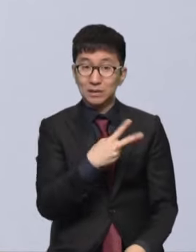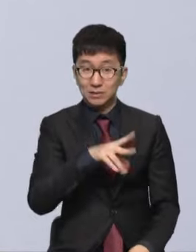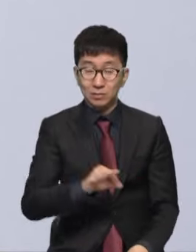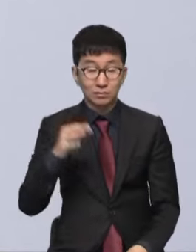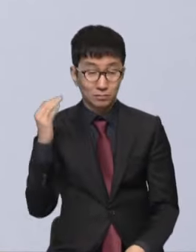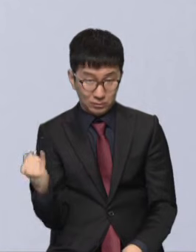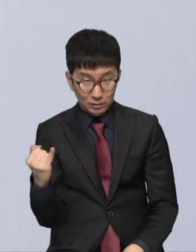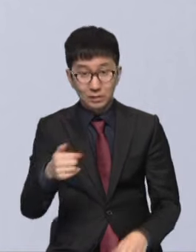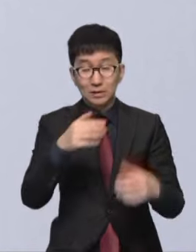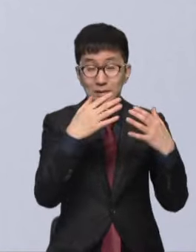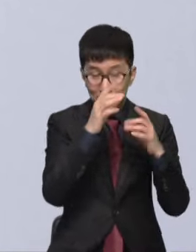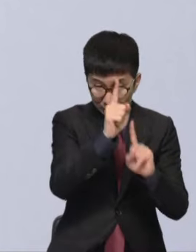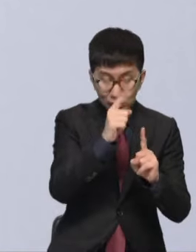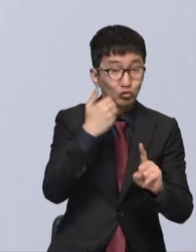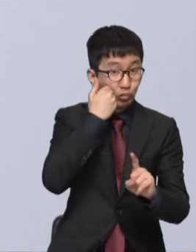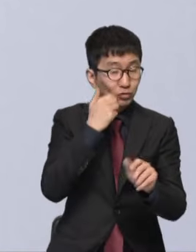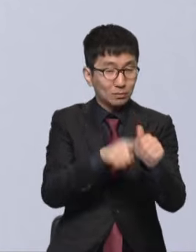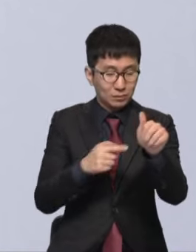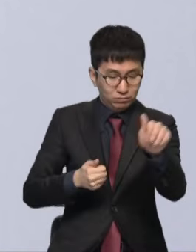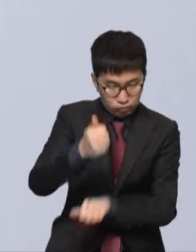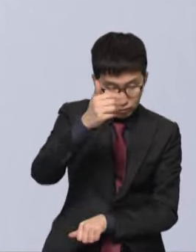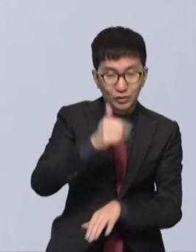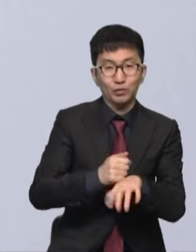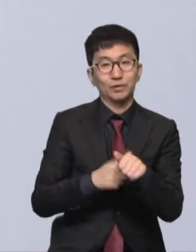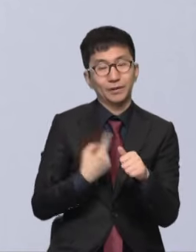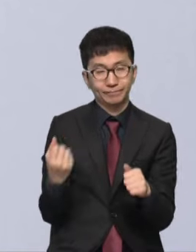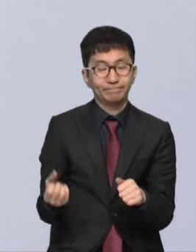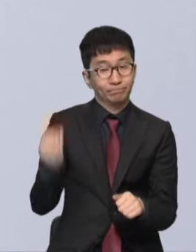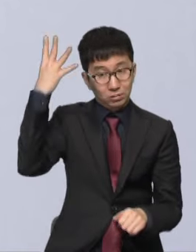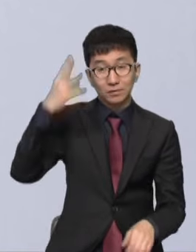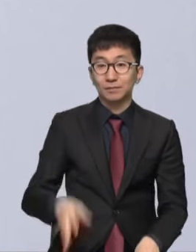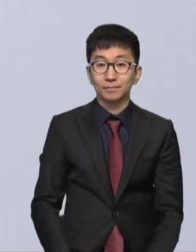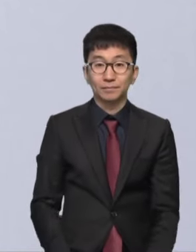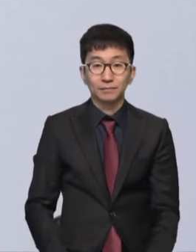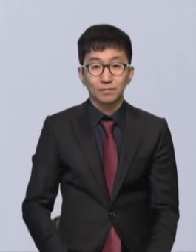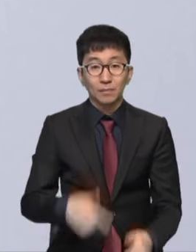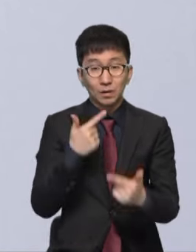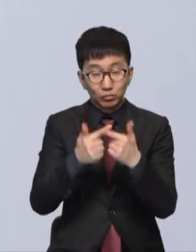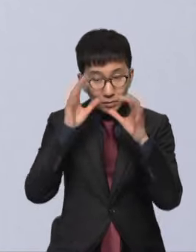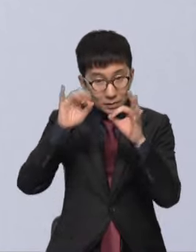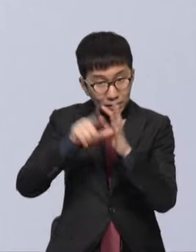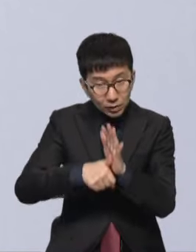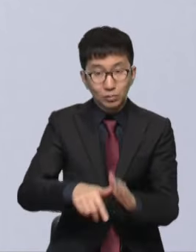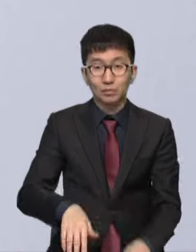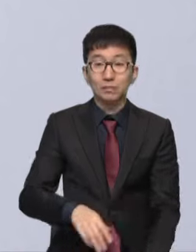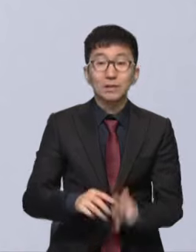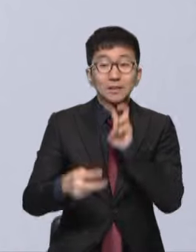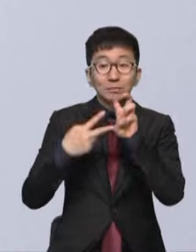전 의원이 이주완 의원을 이기고 본선에 진출했습니다. 부산 수영에서는 30대 장예찬 전